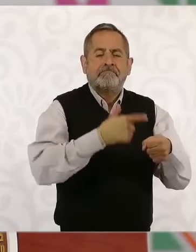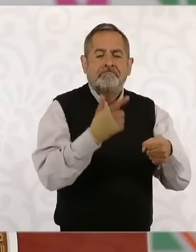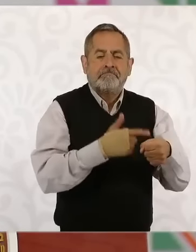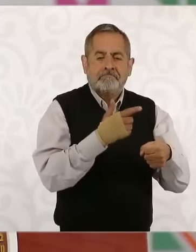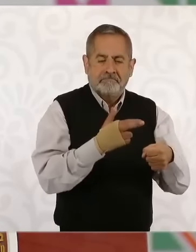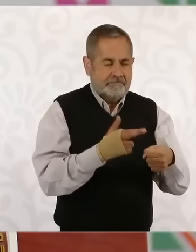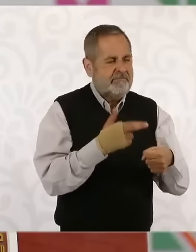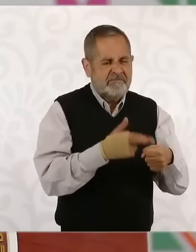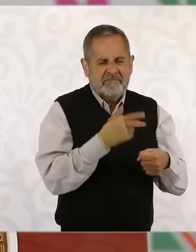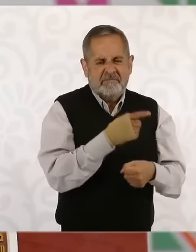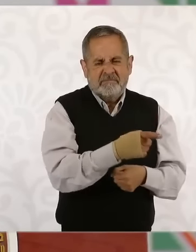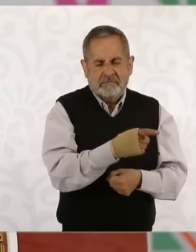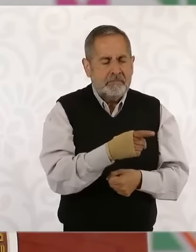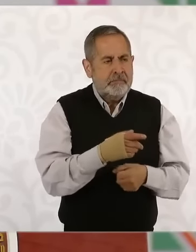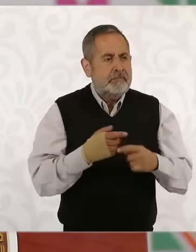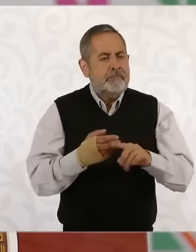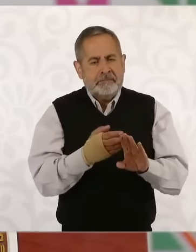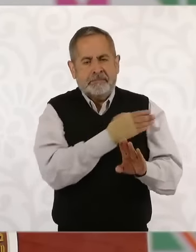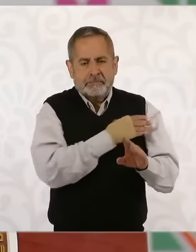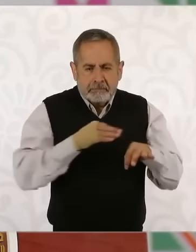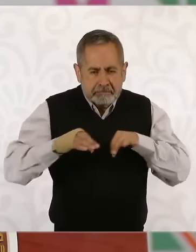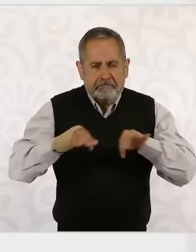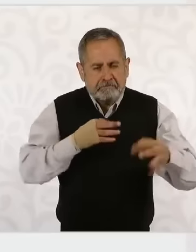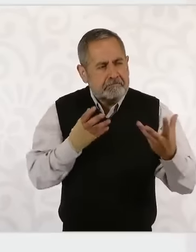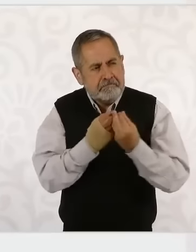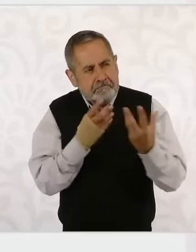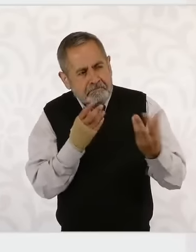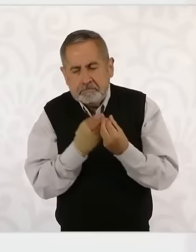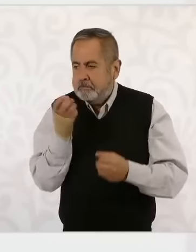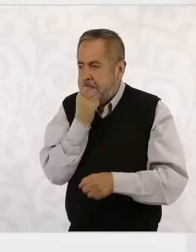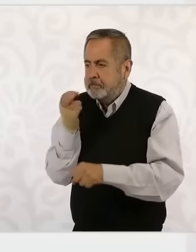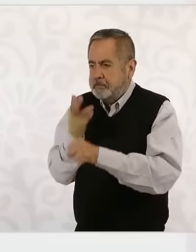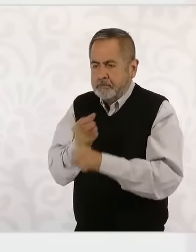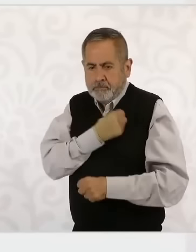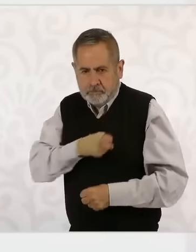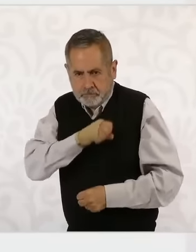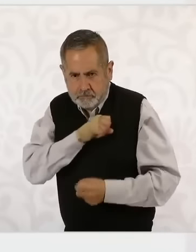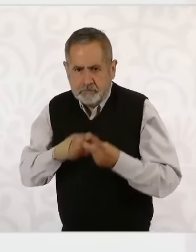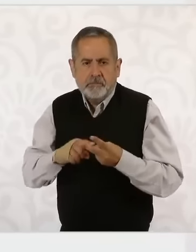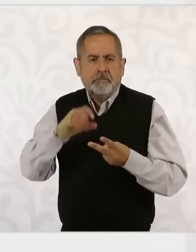trabajo que se vino realizando eh de Secretaría de Salud, Hacienda, de un planteamiento que